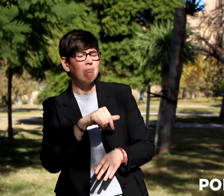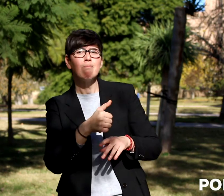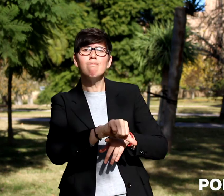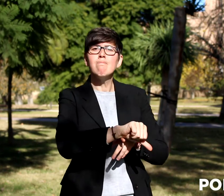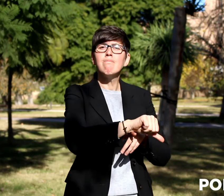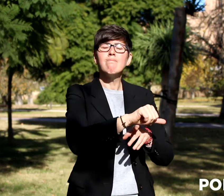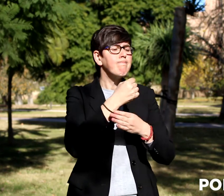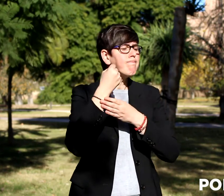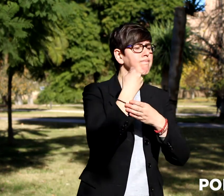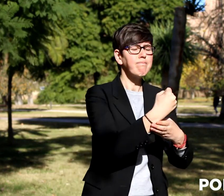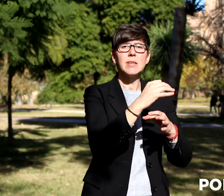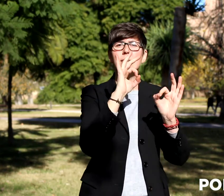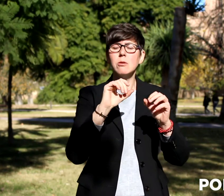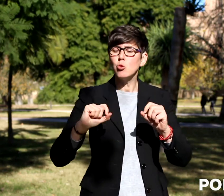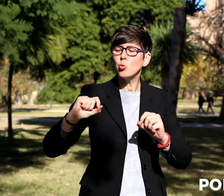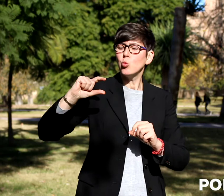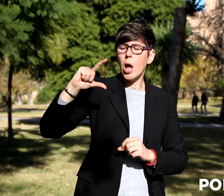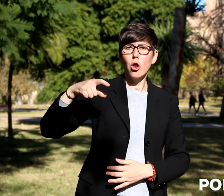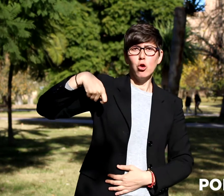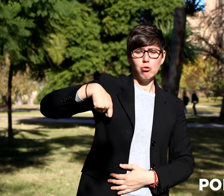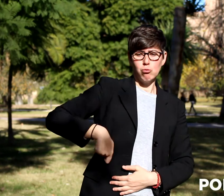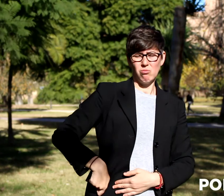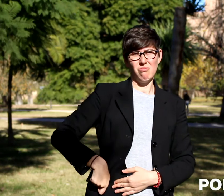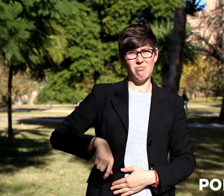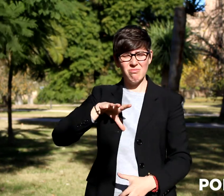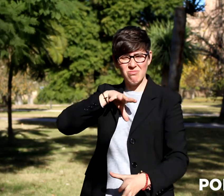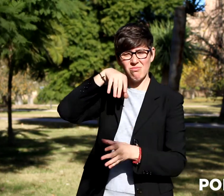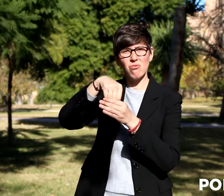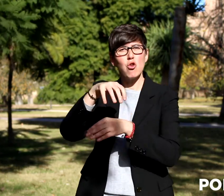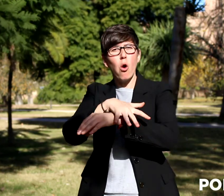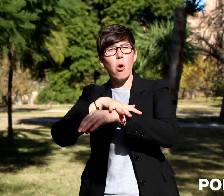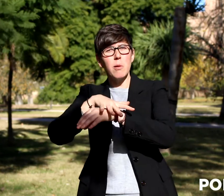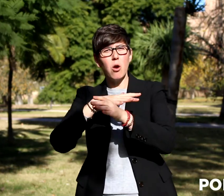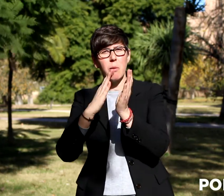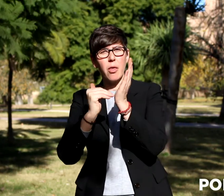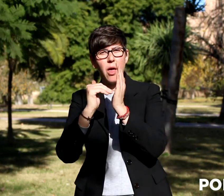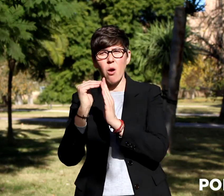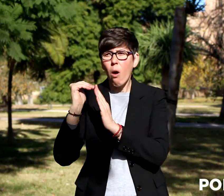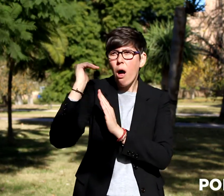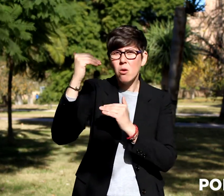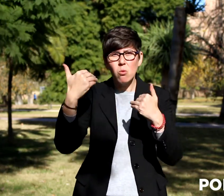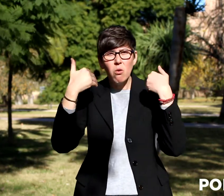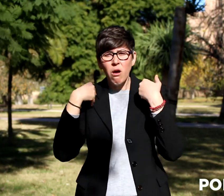Nos hemos posicionado en contra de la subida del sueldo de los altos cargos del Consell de la